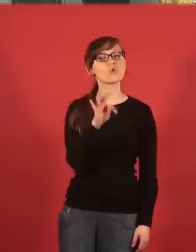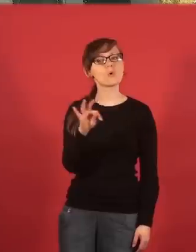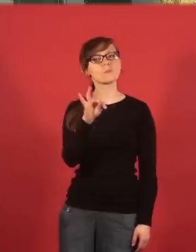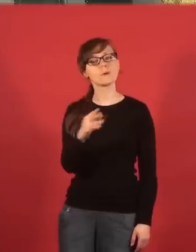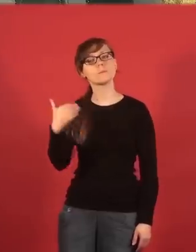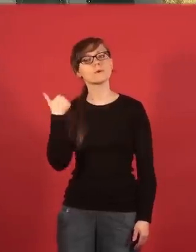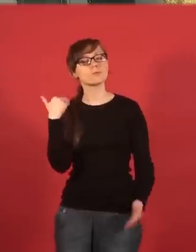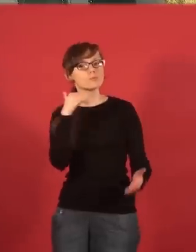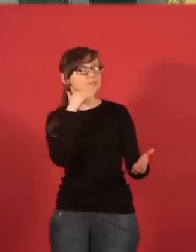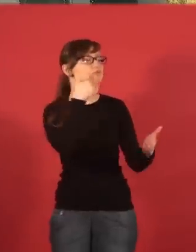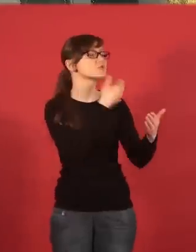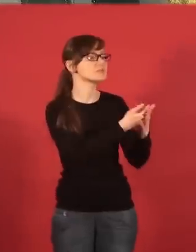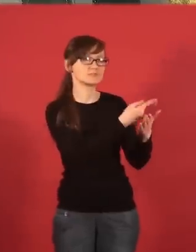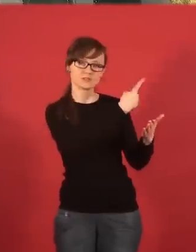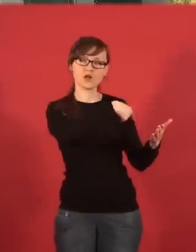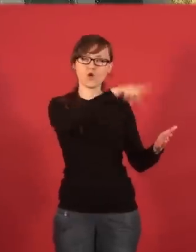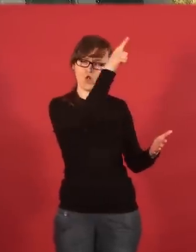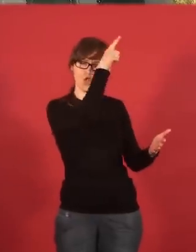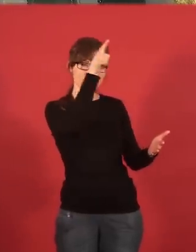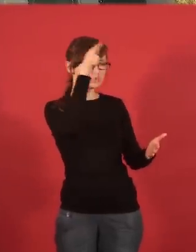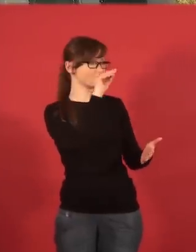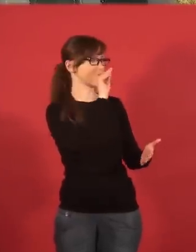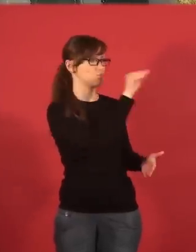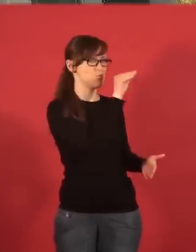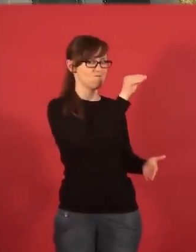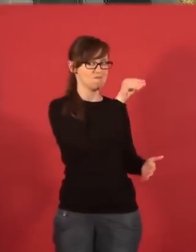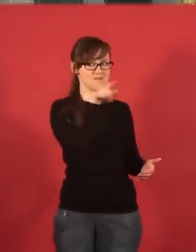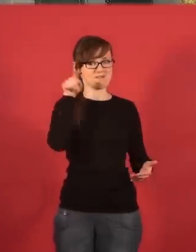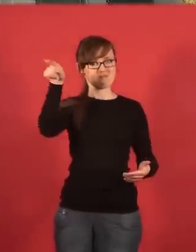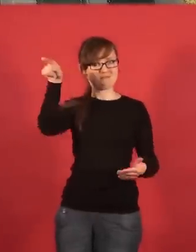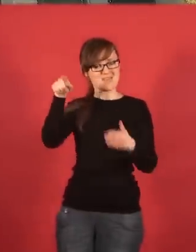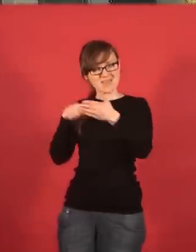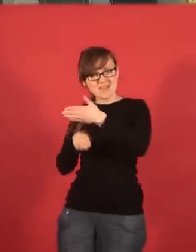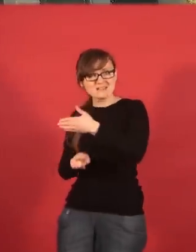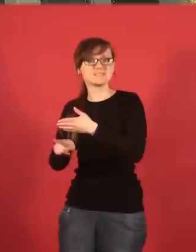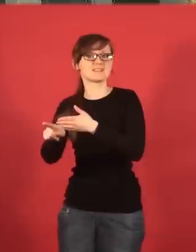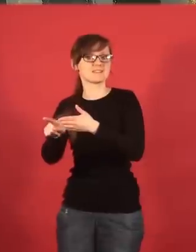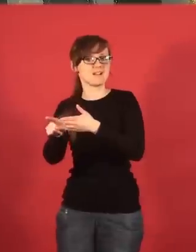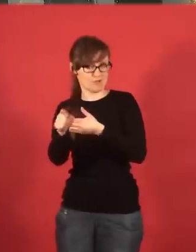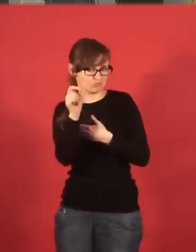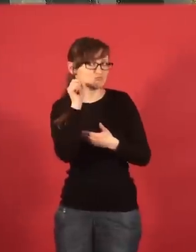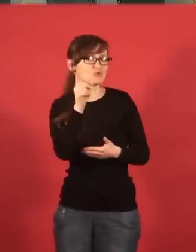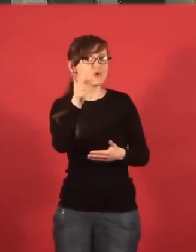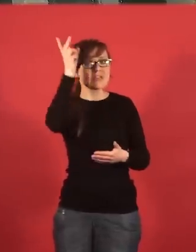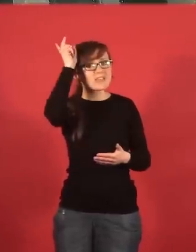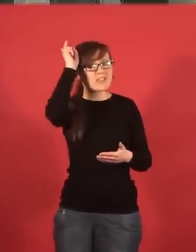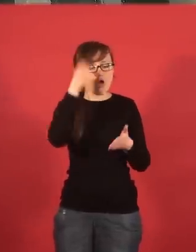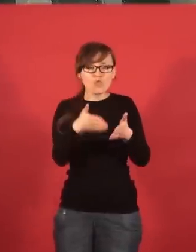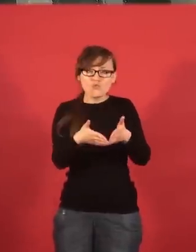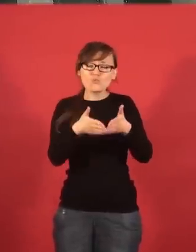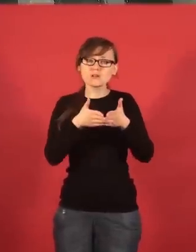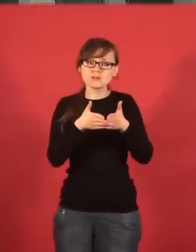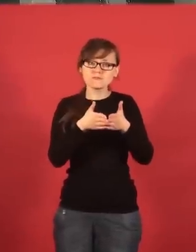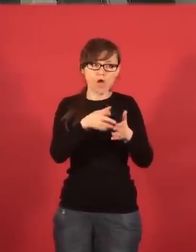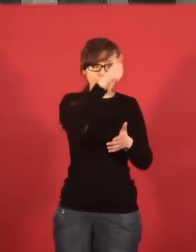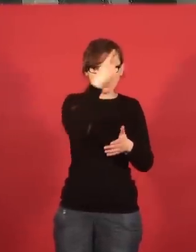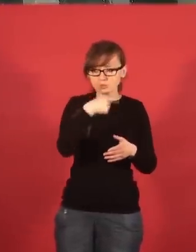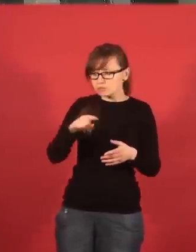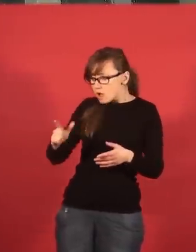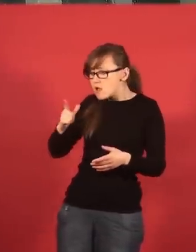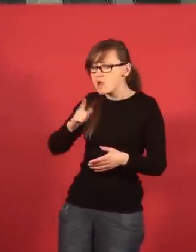Tomek wyznał, że jaskinia była schronieniem Indianina Joe.